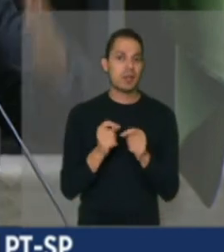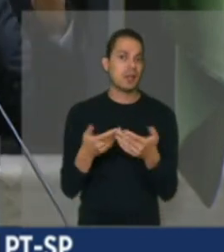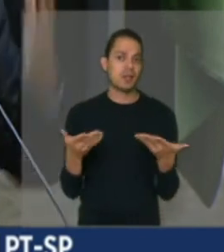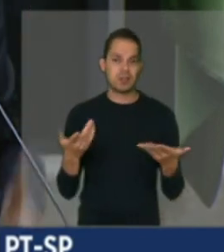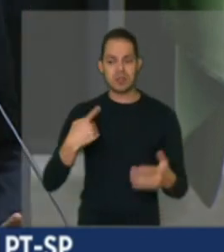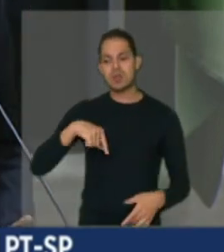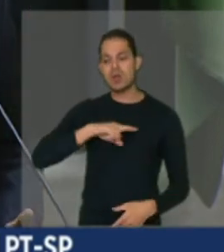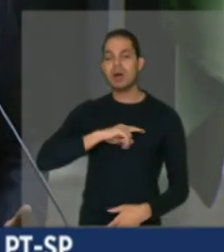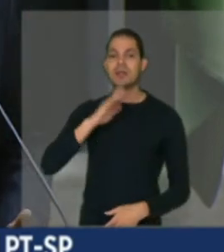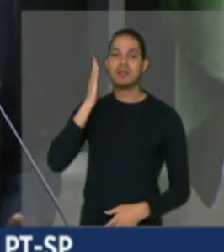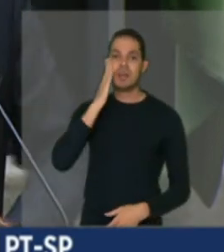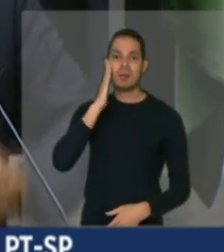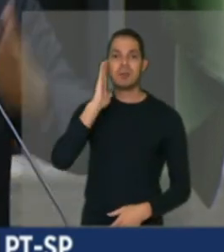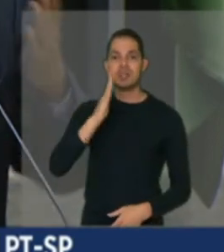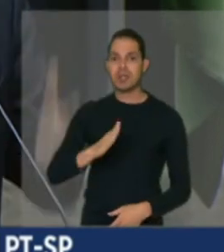OUTRO SENÃO A SUA QUEDA E, AO MESMO TEMPO, A ESPERANÇA QUE